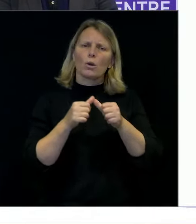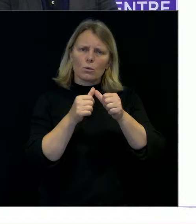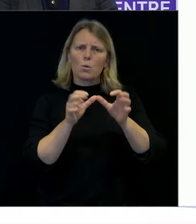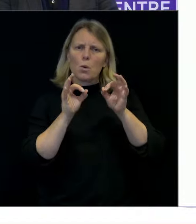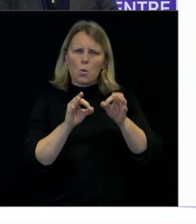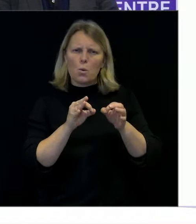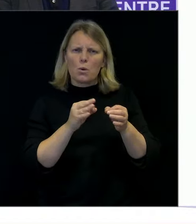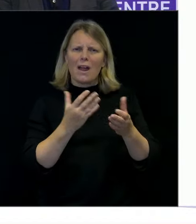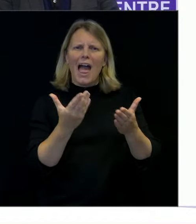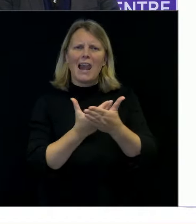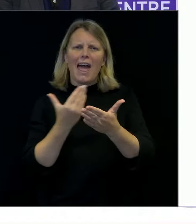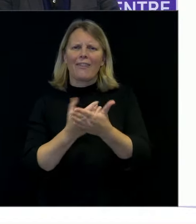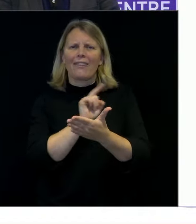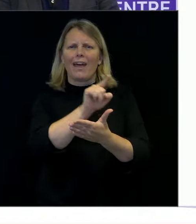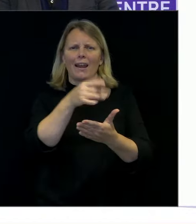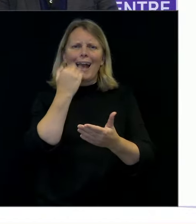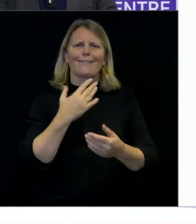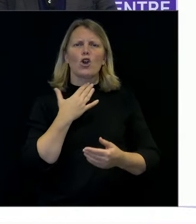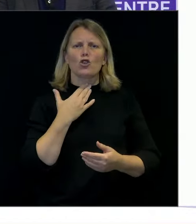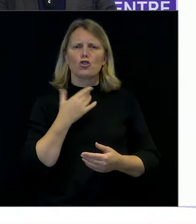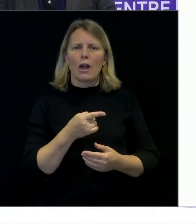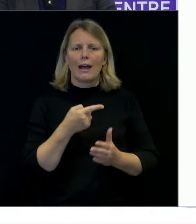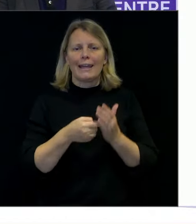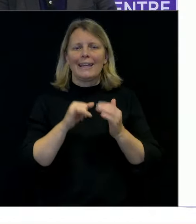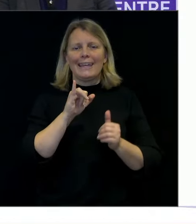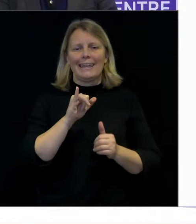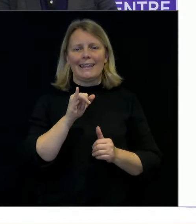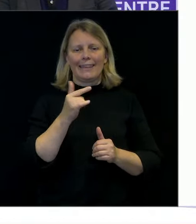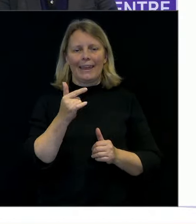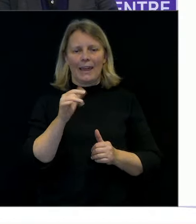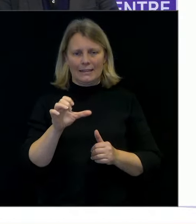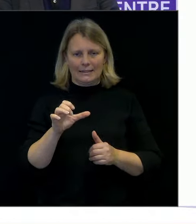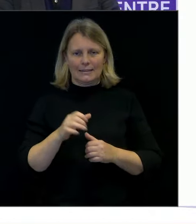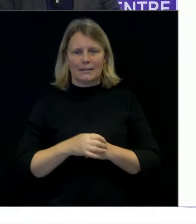för hur länder kan rösta. Det är det som kallas ITS.